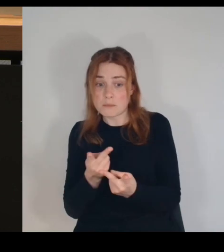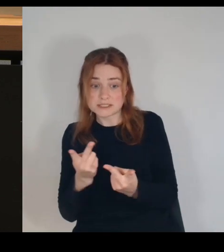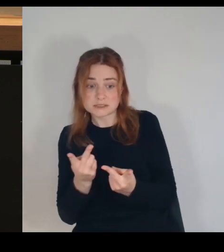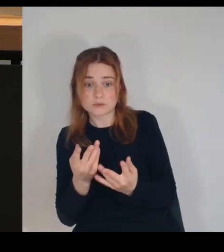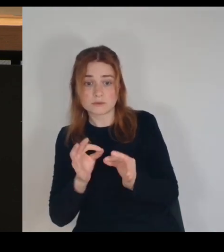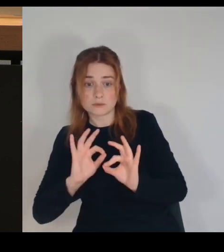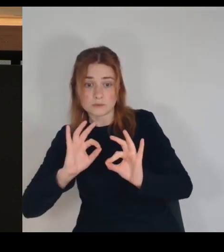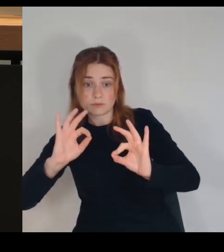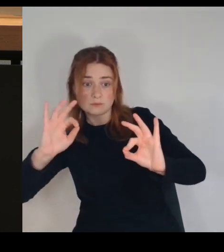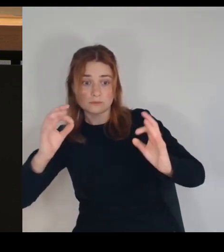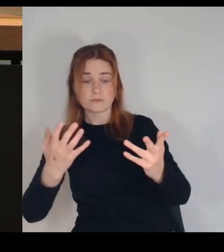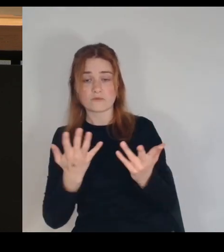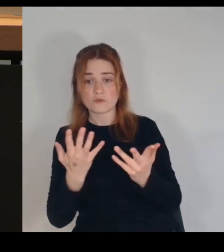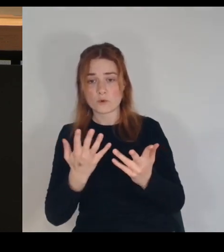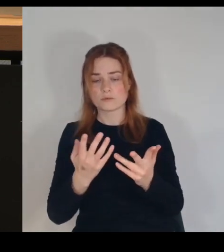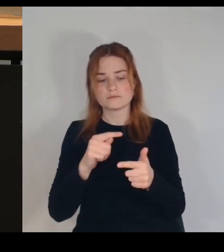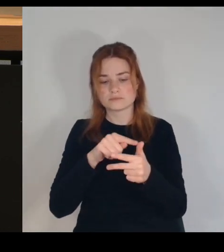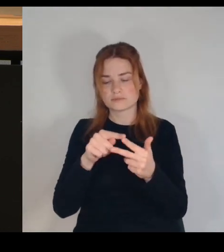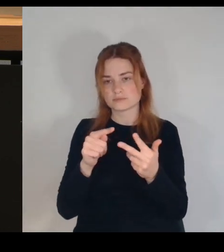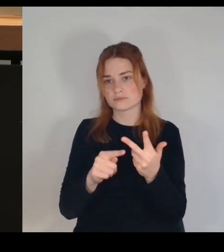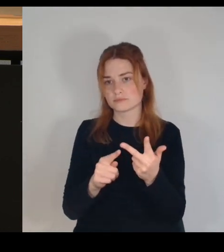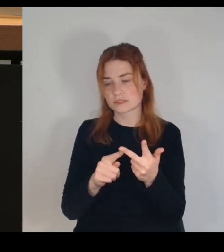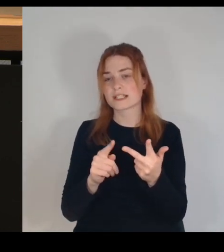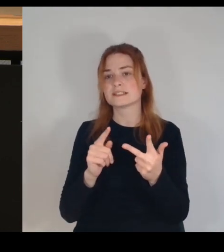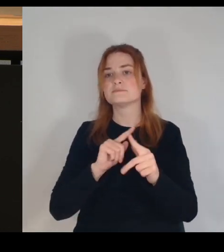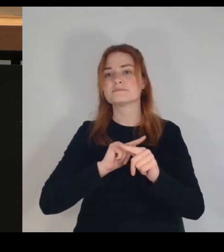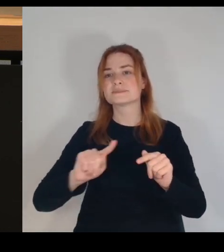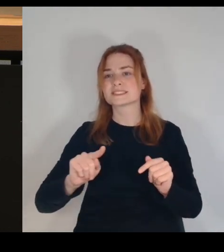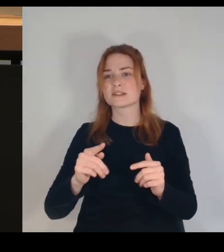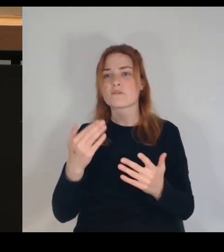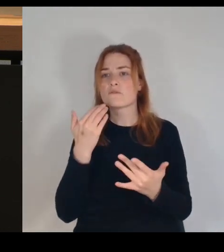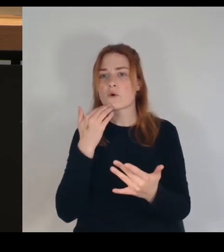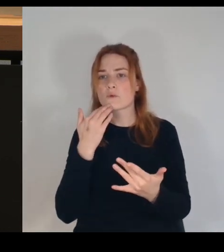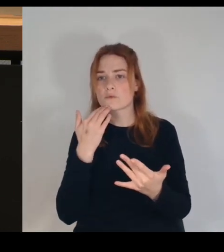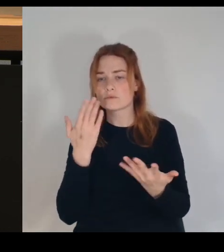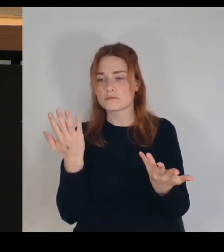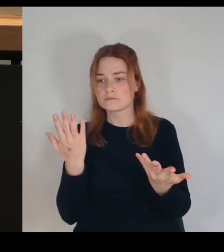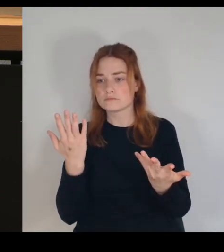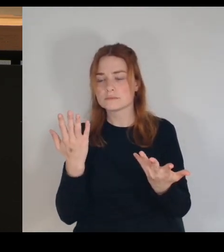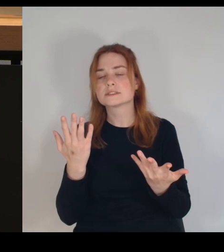kann ich auch exekutiv tun? Hier haben wir, glaube ich, sind wir uns wahrscheinlich auch einig, Herr Schopf